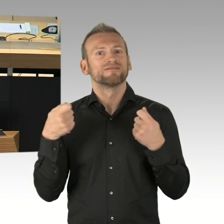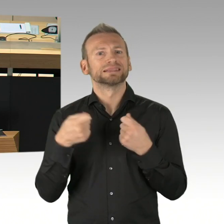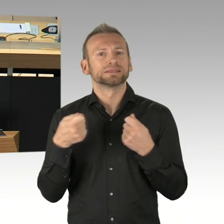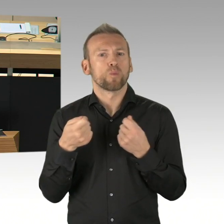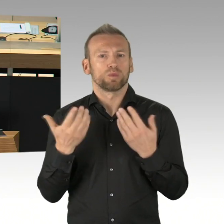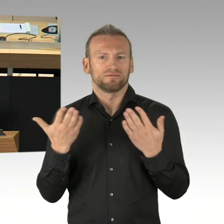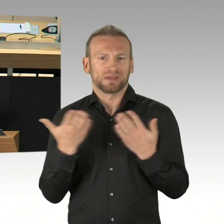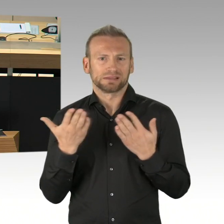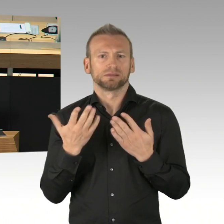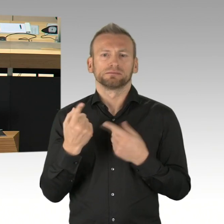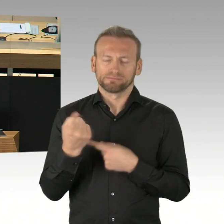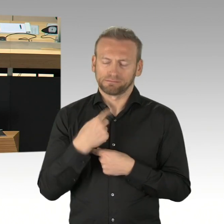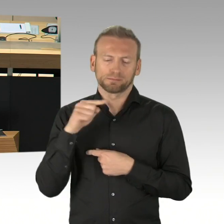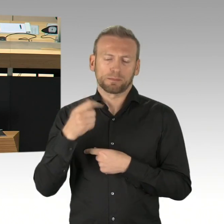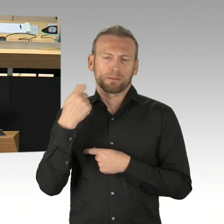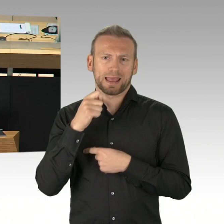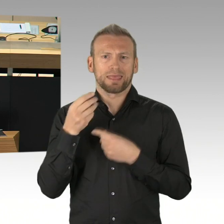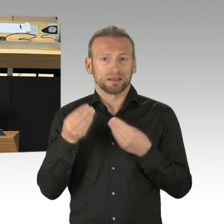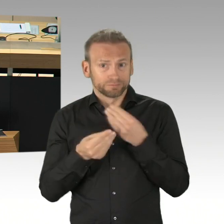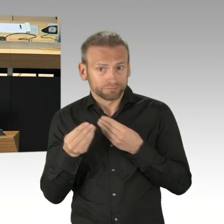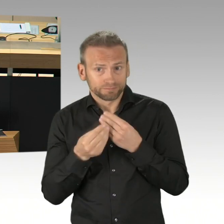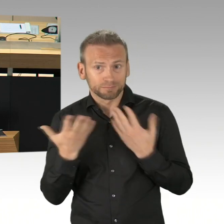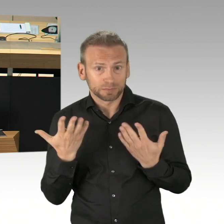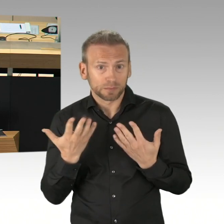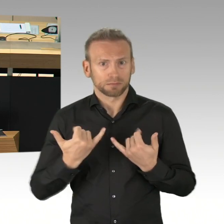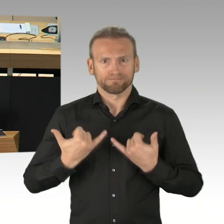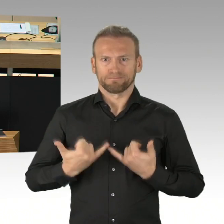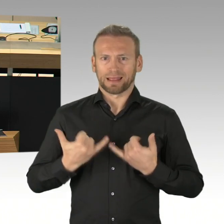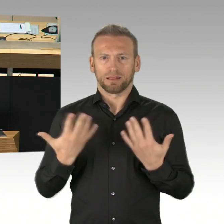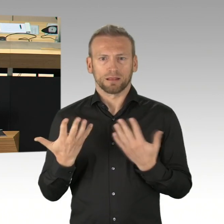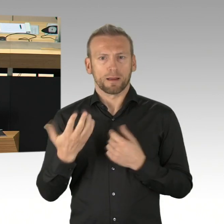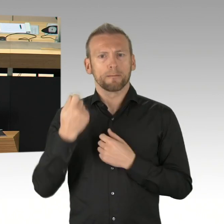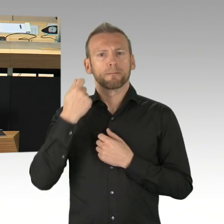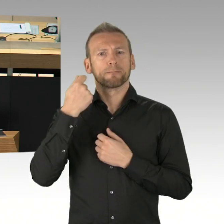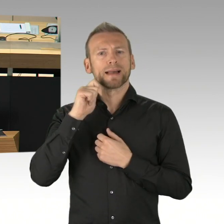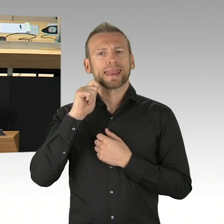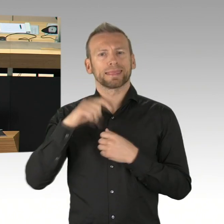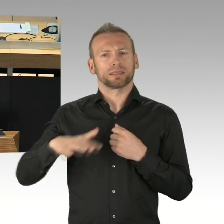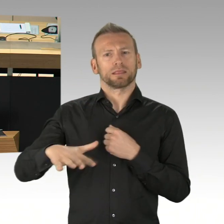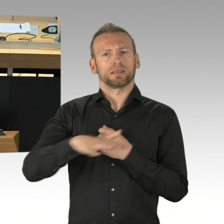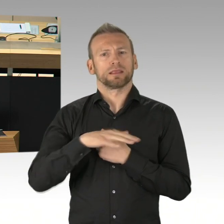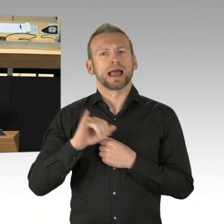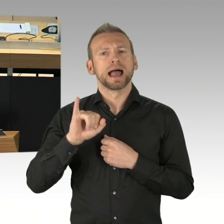aus dem Bestand statt mit der Zielsetzung, bei jedem Kauf und Verkauf eine höhere Rendite zu erzielen